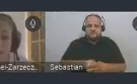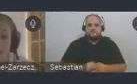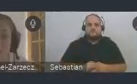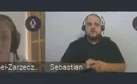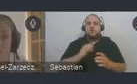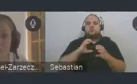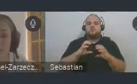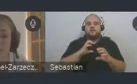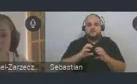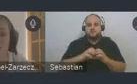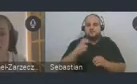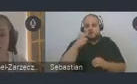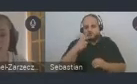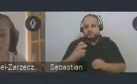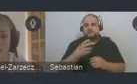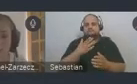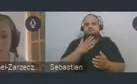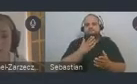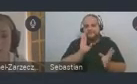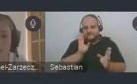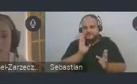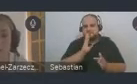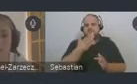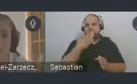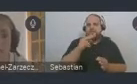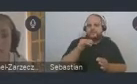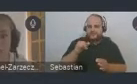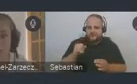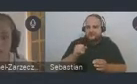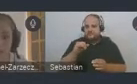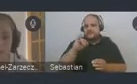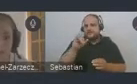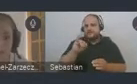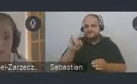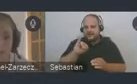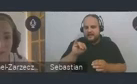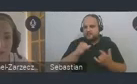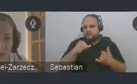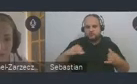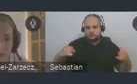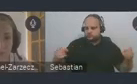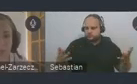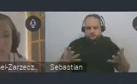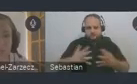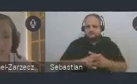Komunikacja, czyli poczta, komunikatory, media społecznościowe. To są szerokie tematy na całe kursy.